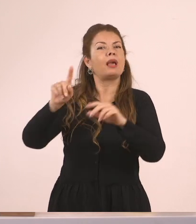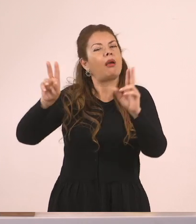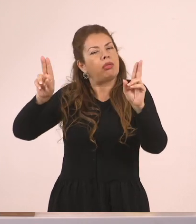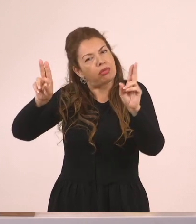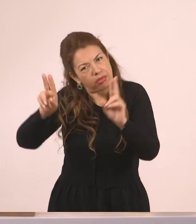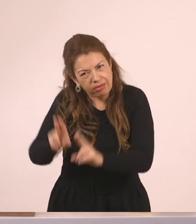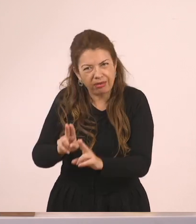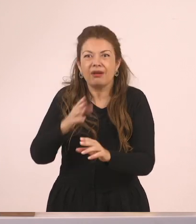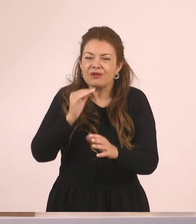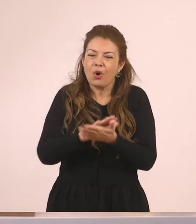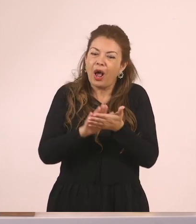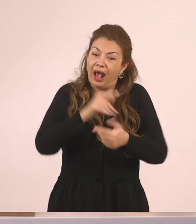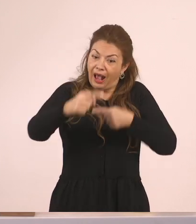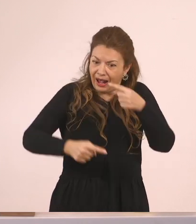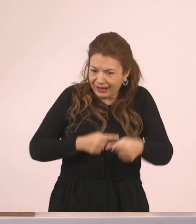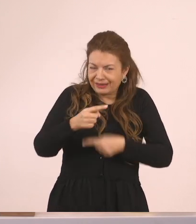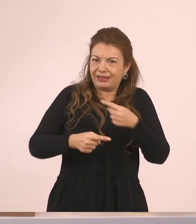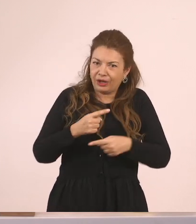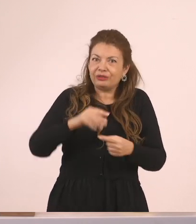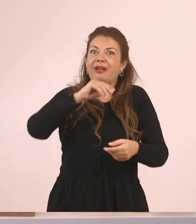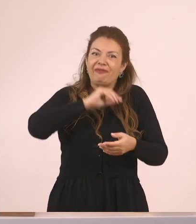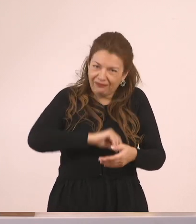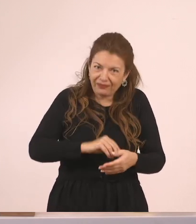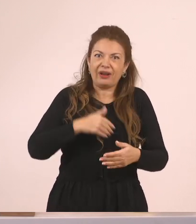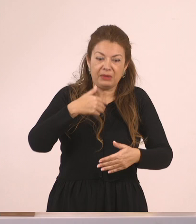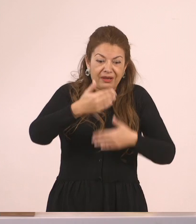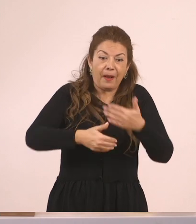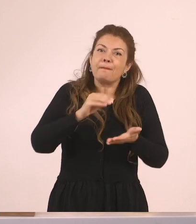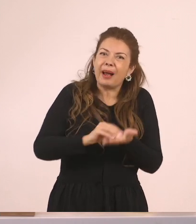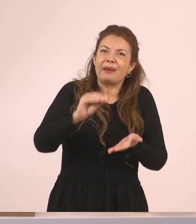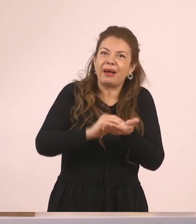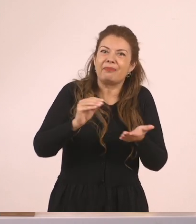Αφού τα σκουπίδια που πετάω είναι λιγότερα, όταν ξεδιαλέγω τα προϊόντα που μπορώ να ανακυκλώσω.